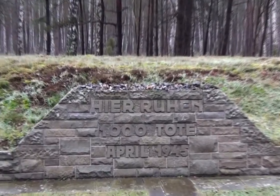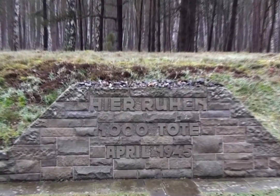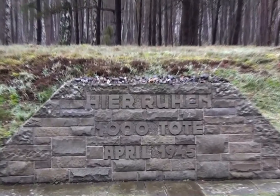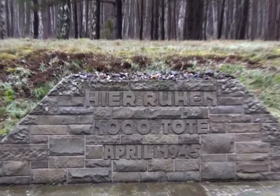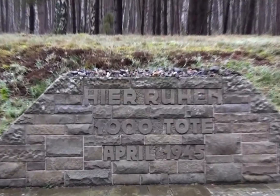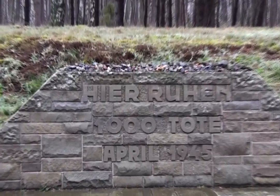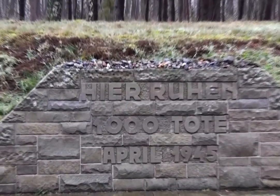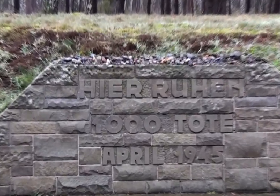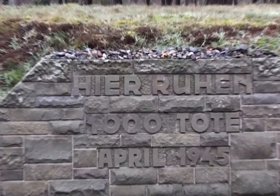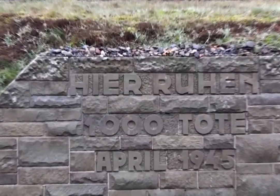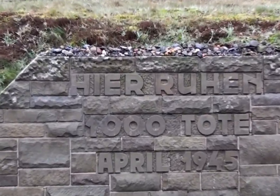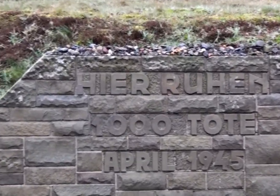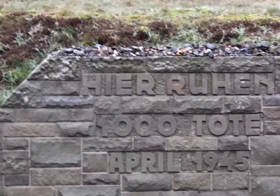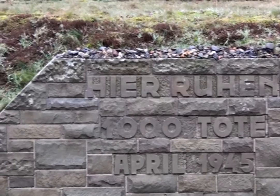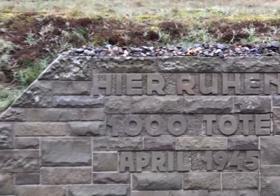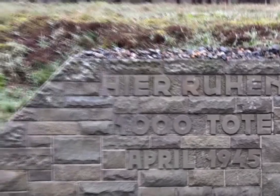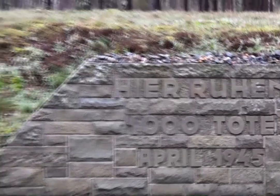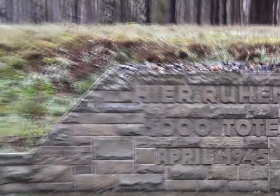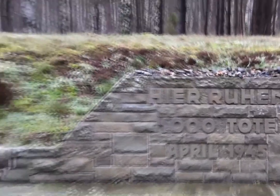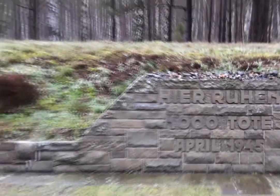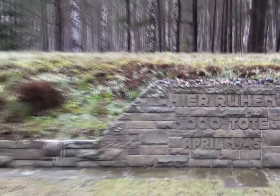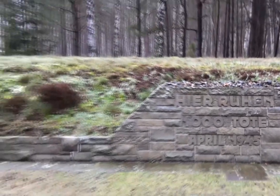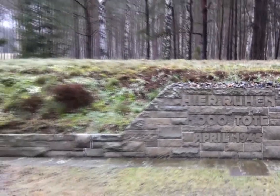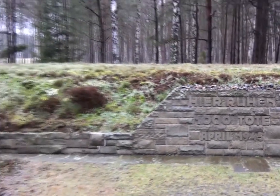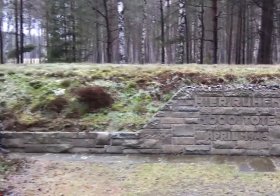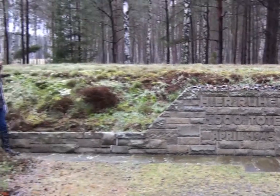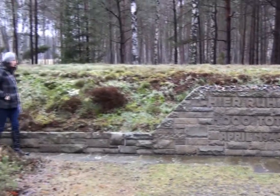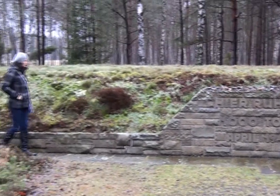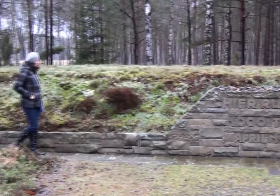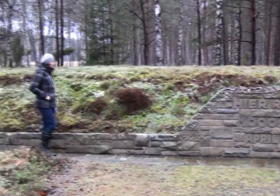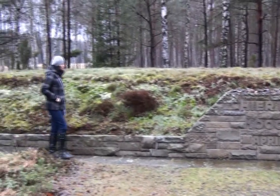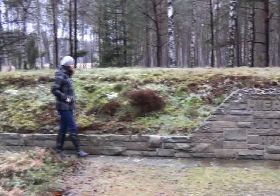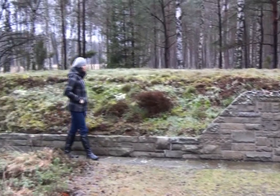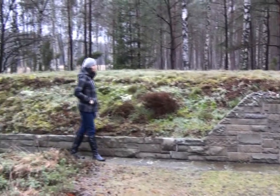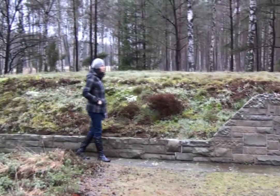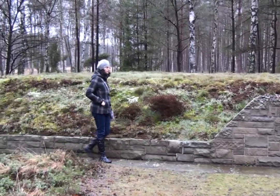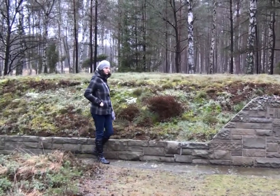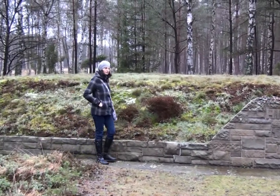(HIER RUHEN 1000 TOTE APRIL 1945)